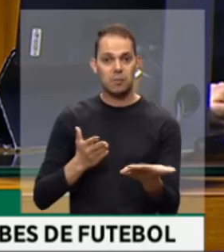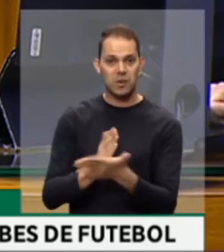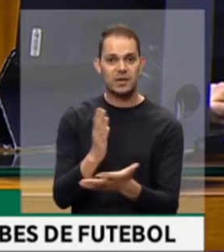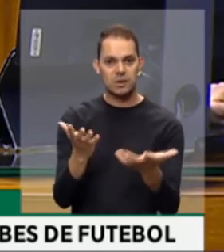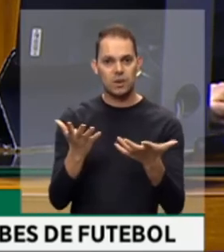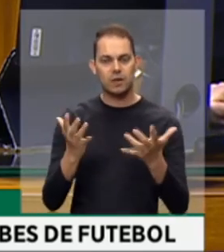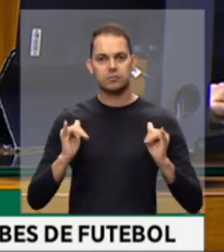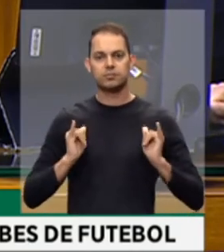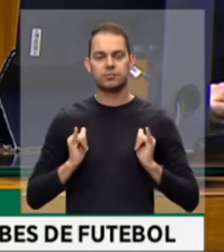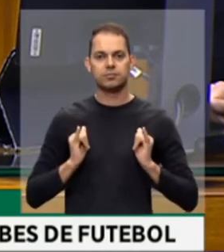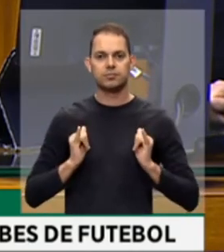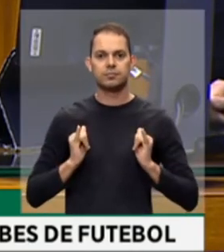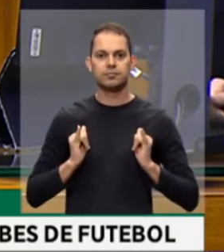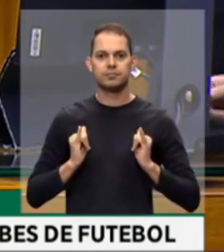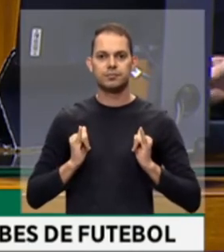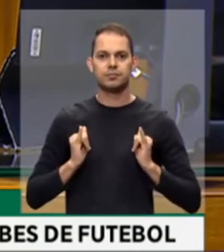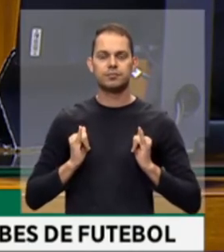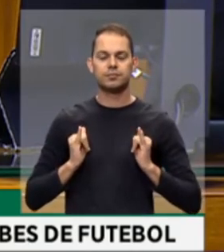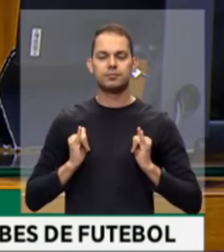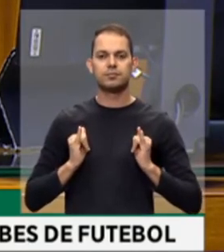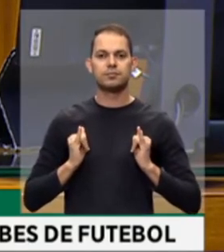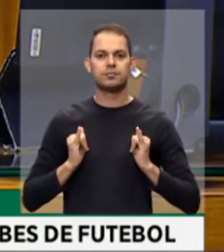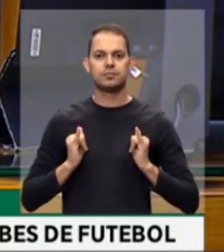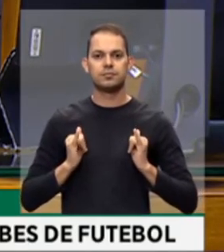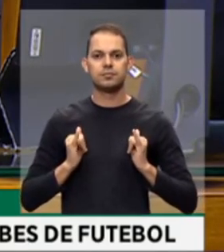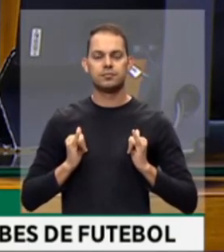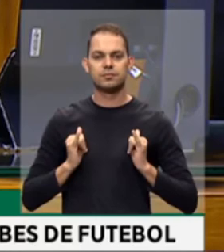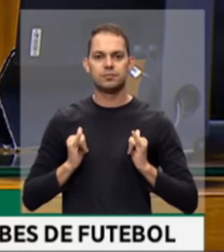ORIENTA NÃO. -- [PRESIDENTE]: EM VOTAÇÃO, AQUELES QUE FOREM PELA APROVAÇÃO, PERMANEÇAM